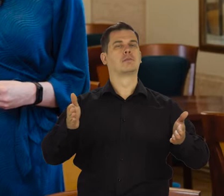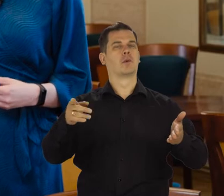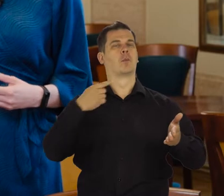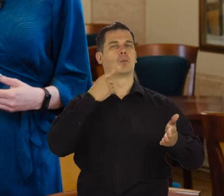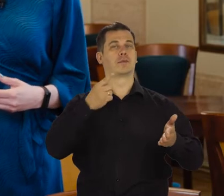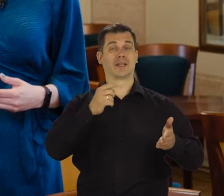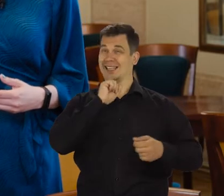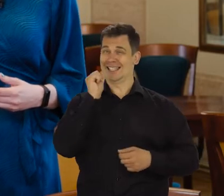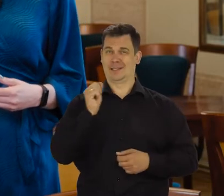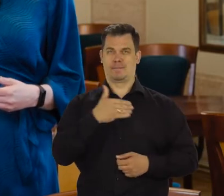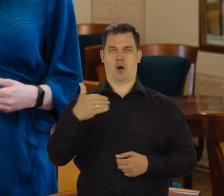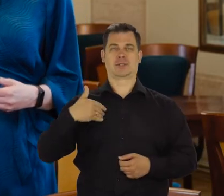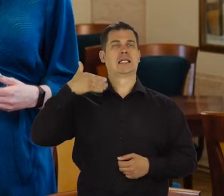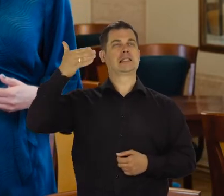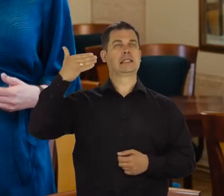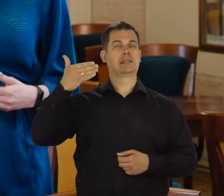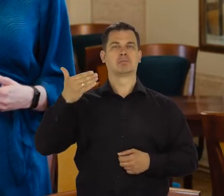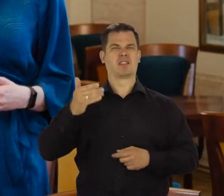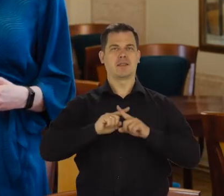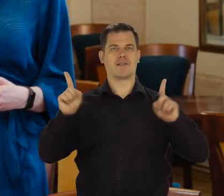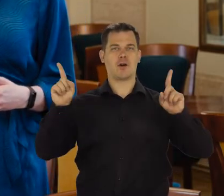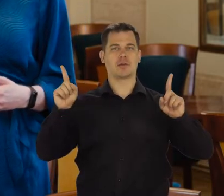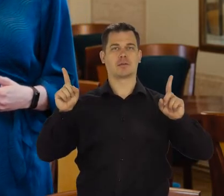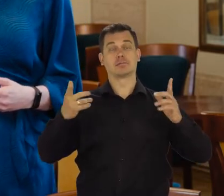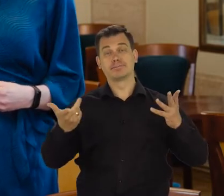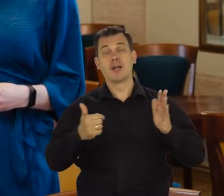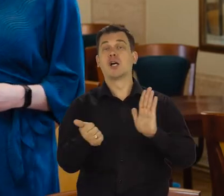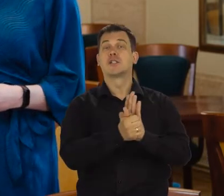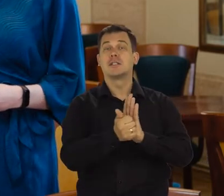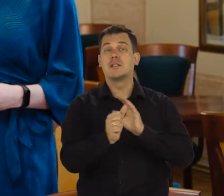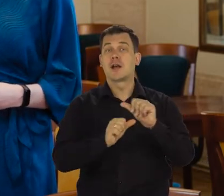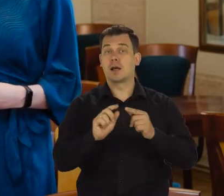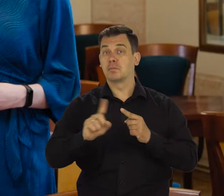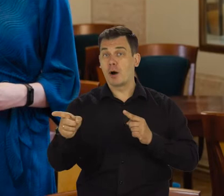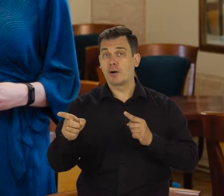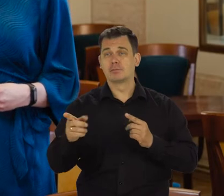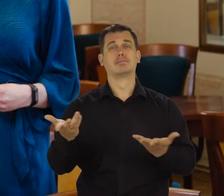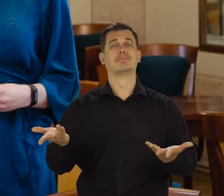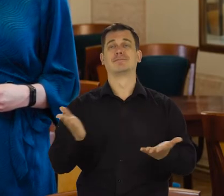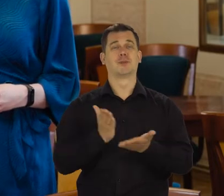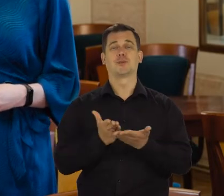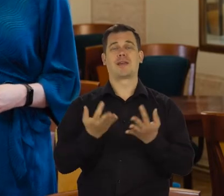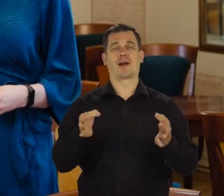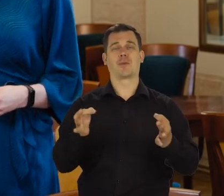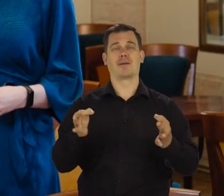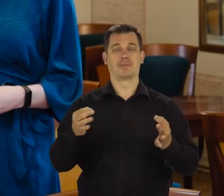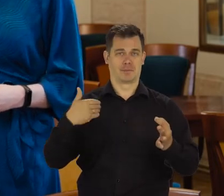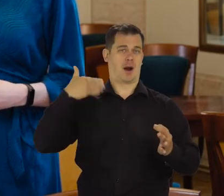że nigdy polskie słowo nie padnie z tej sceny. Cóż, 16 lat później już te słowa były nieaktualne.